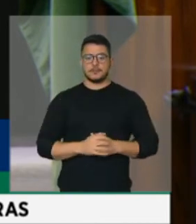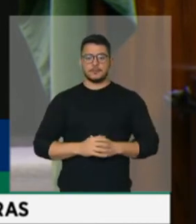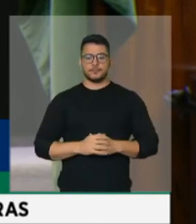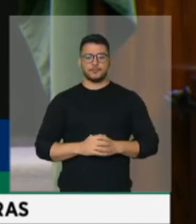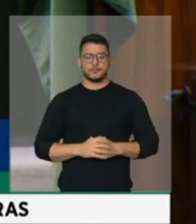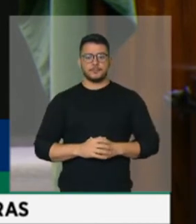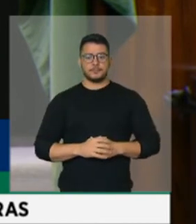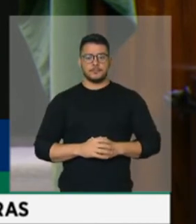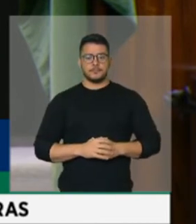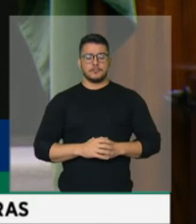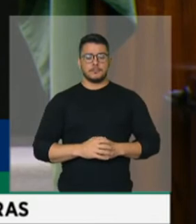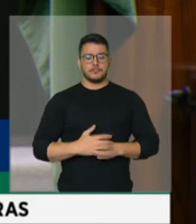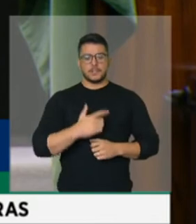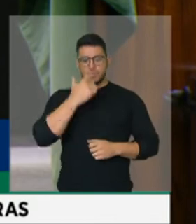EXIGE... URGÊNCIA E RELEVÂ NCIA. NÓS SABEMOS, MAS EU